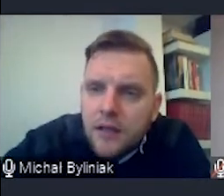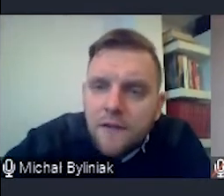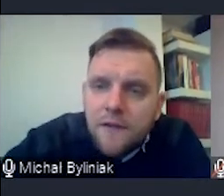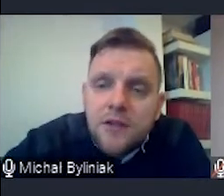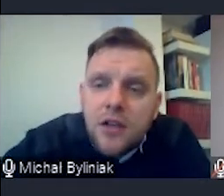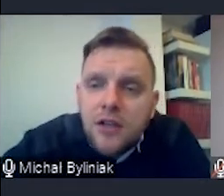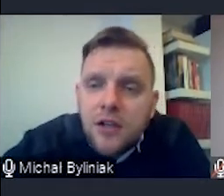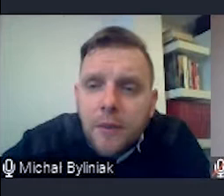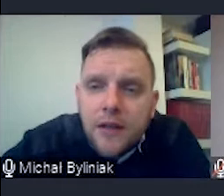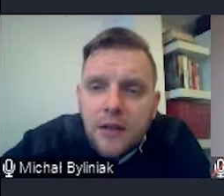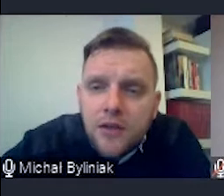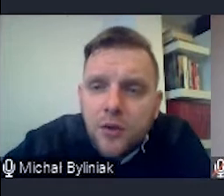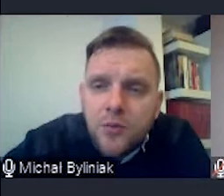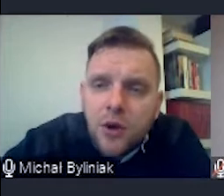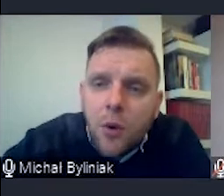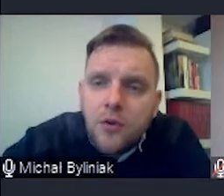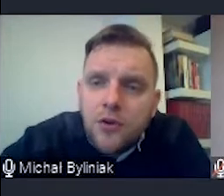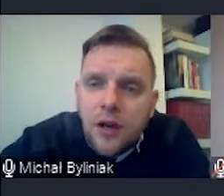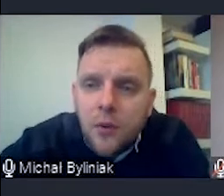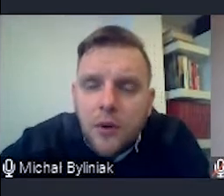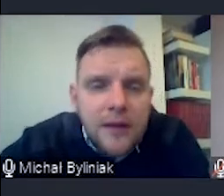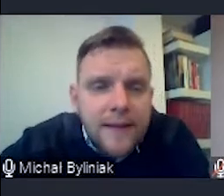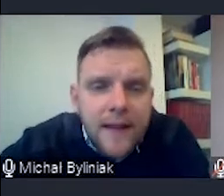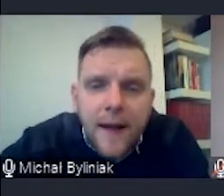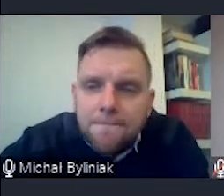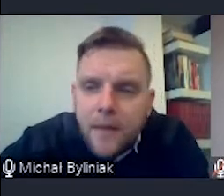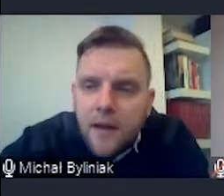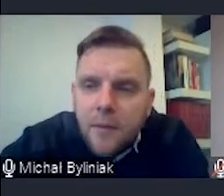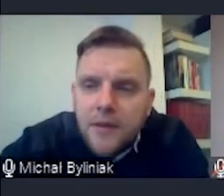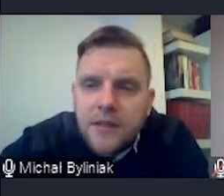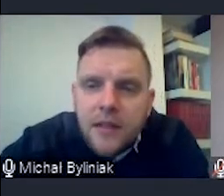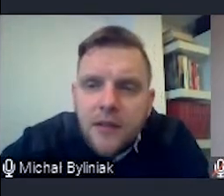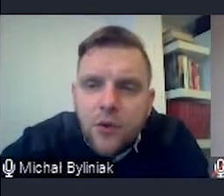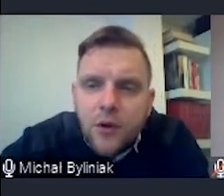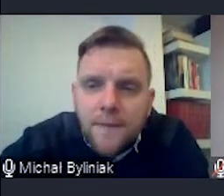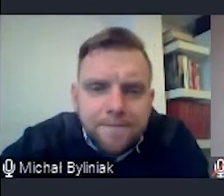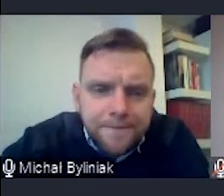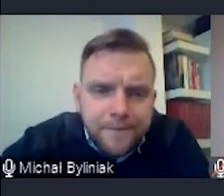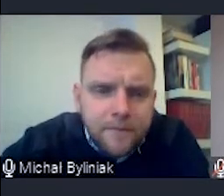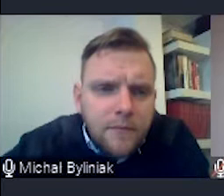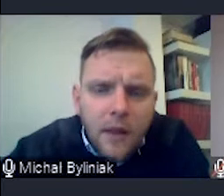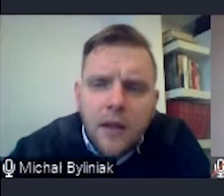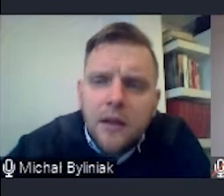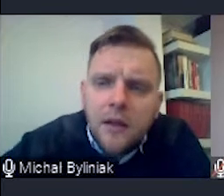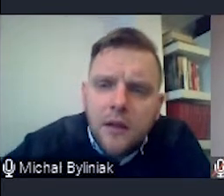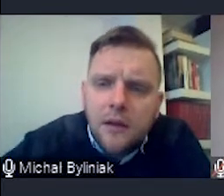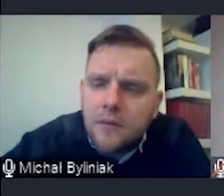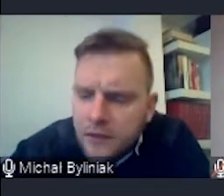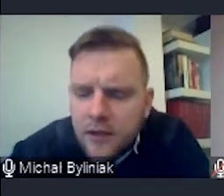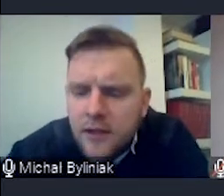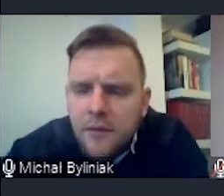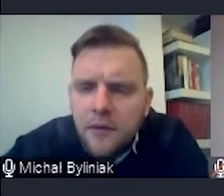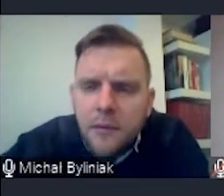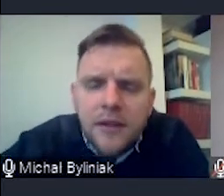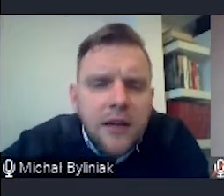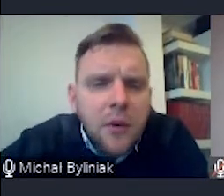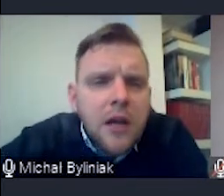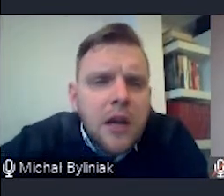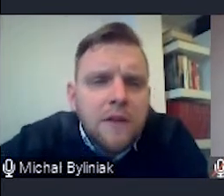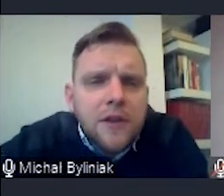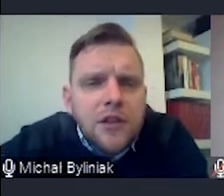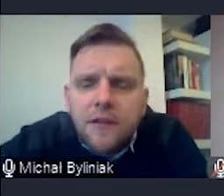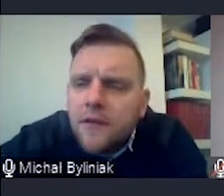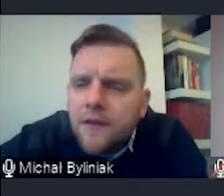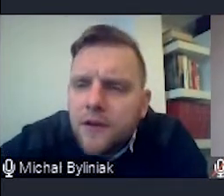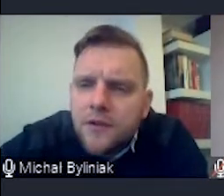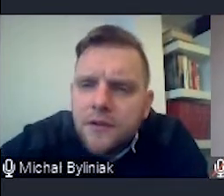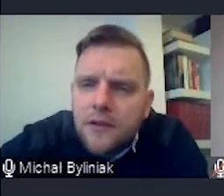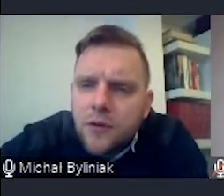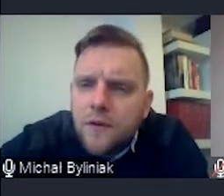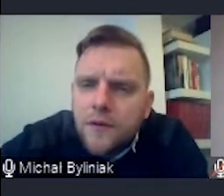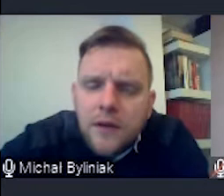Ja w międzyczasie będę się przełączał na materiał wytycznych kwalifikowalności wydatków,